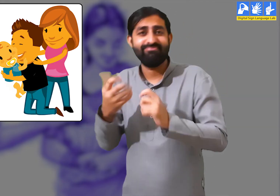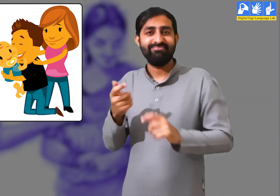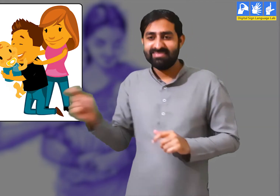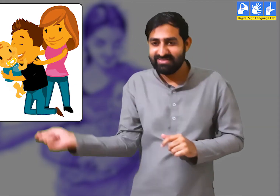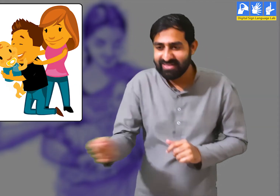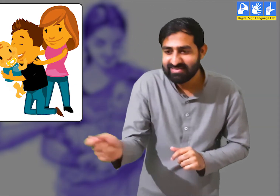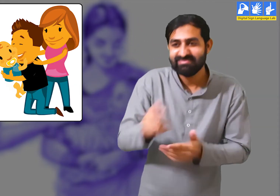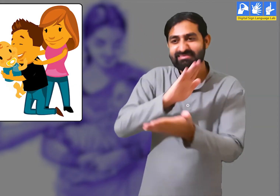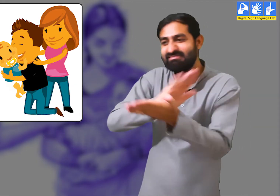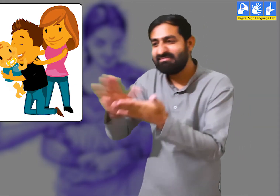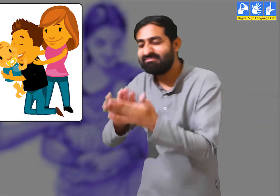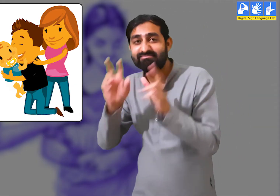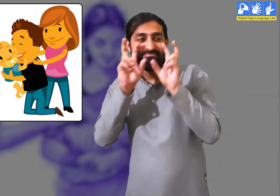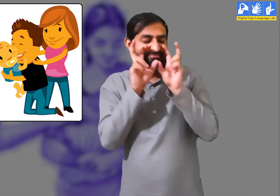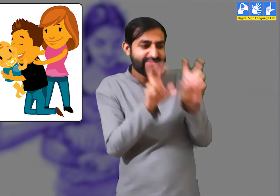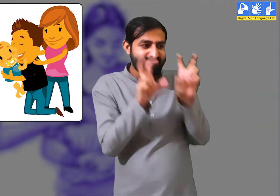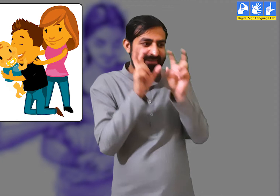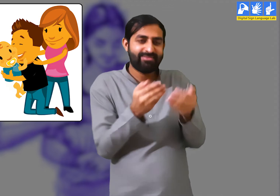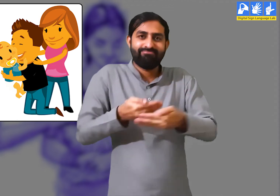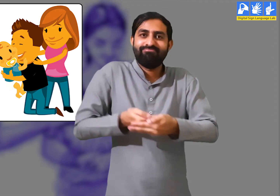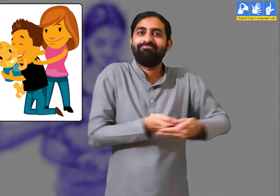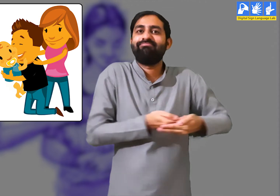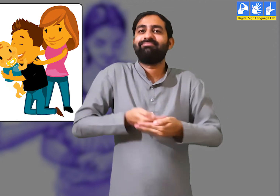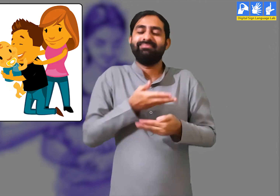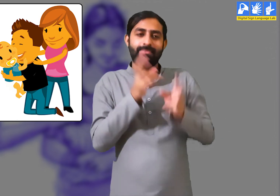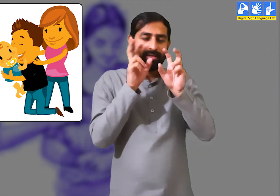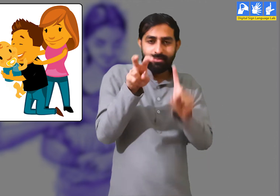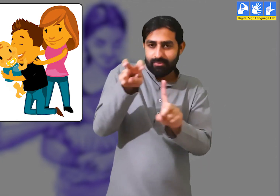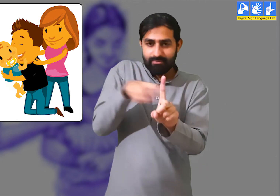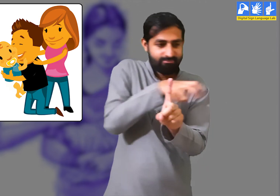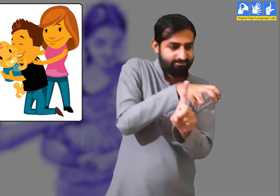घर का काम करने के साथ साथ वह अपने बच्चों की देखभाल भी करती हैं।